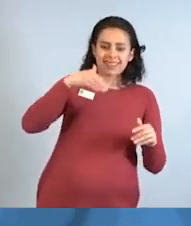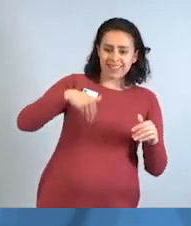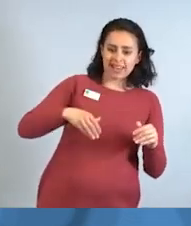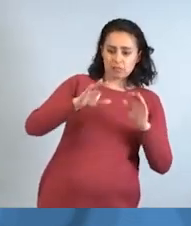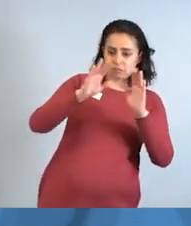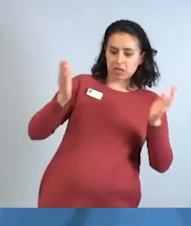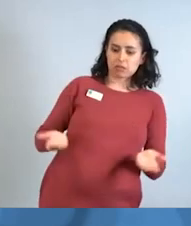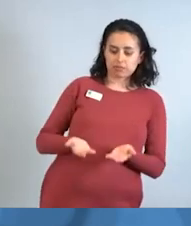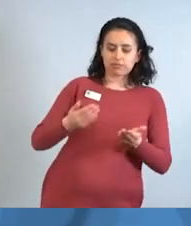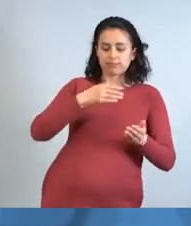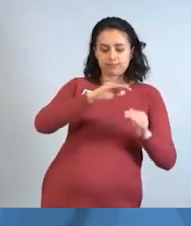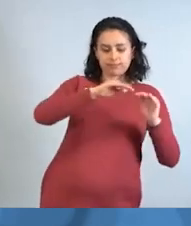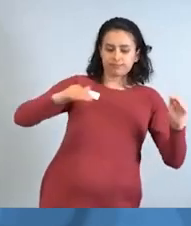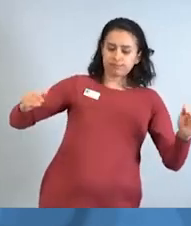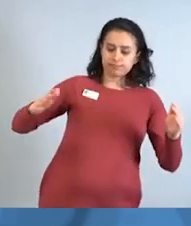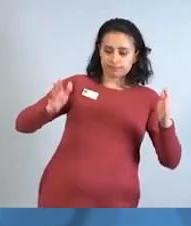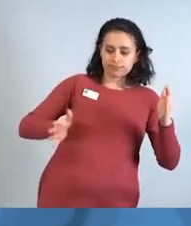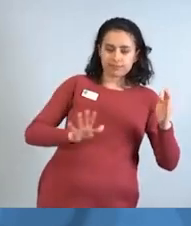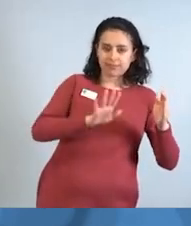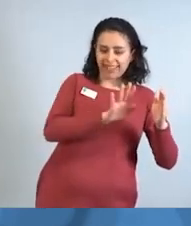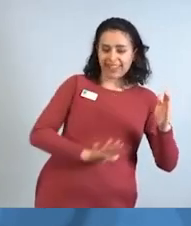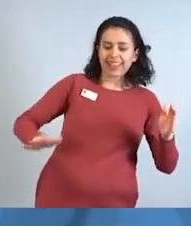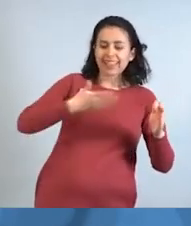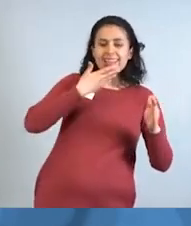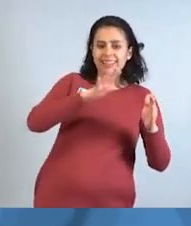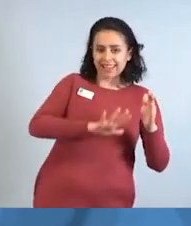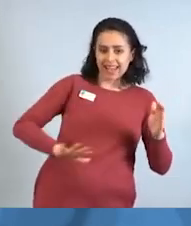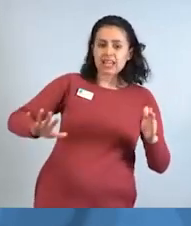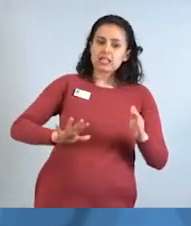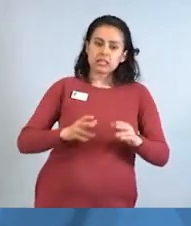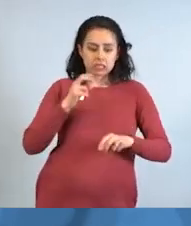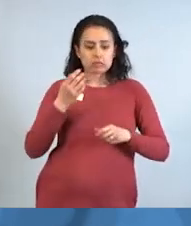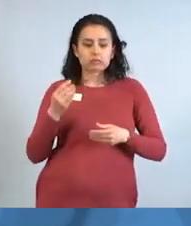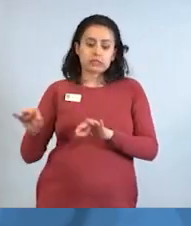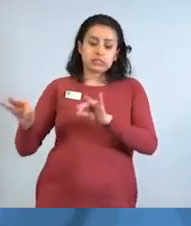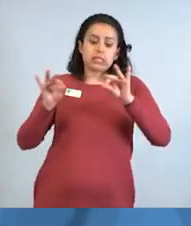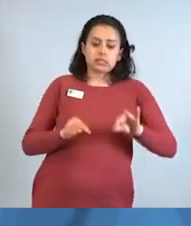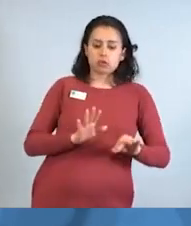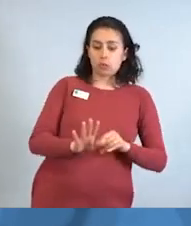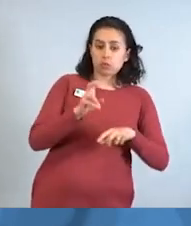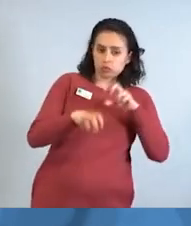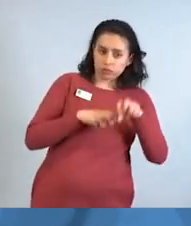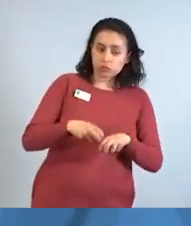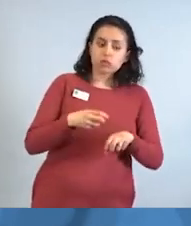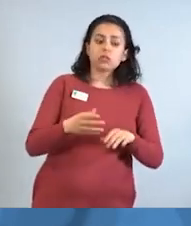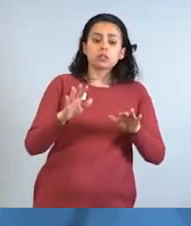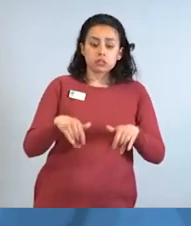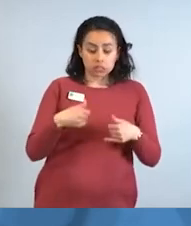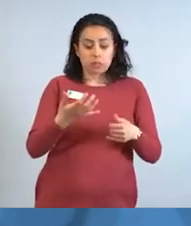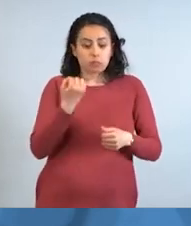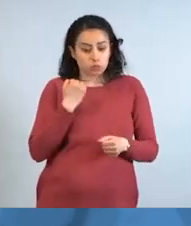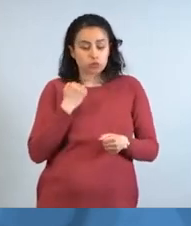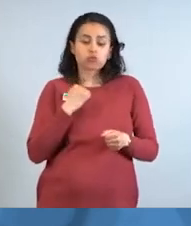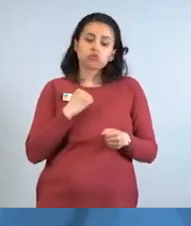ja lähtivät keräämään sieltä isoja potilasjoukkoja, joilta pystyttiin keräämään tuloksia.